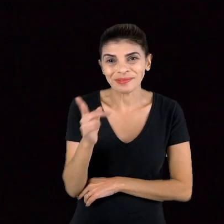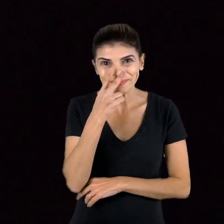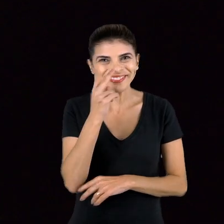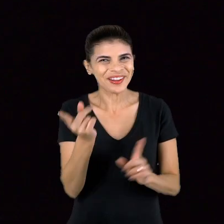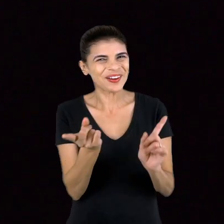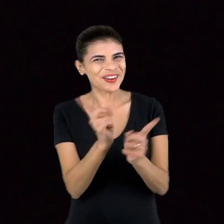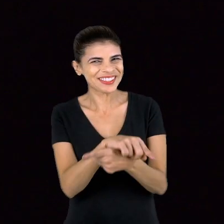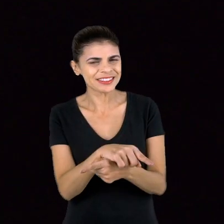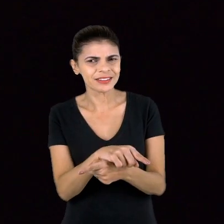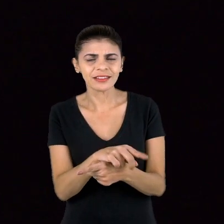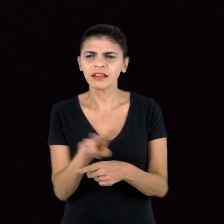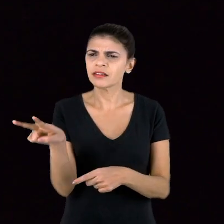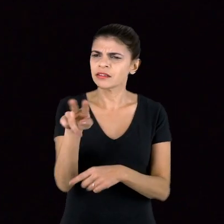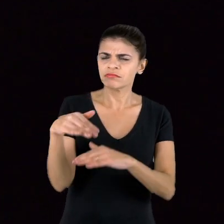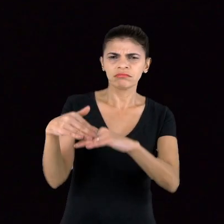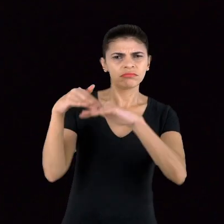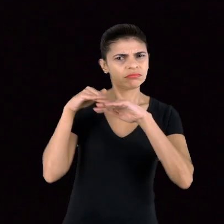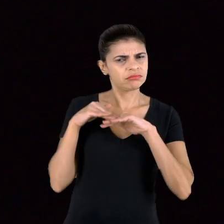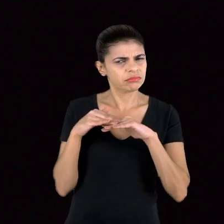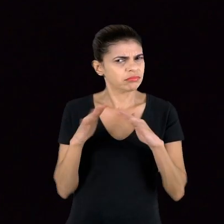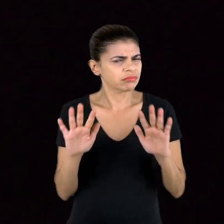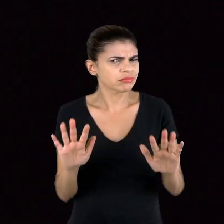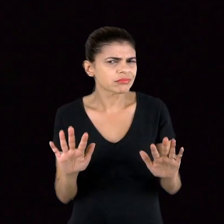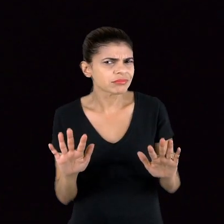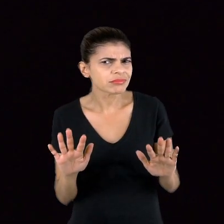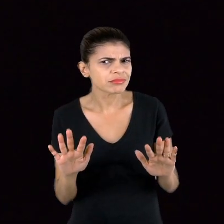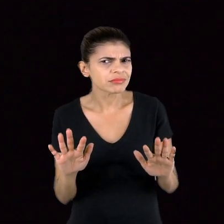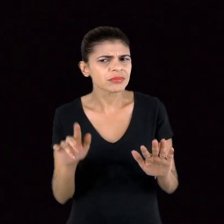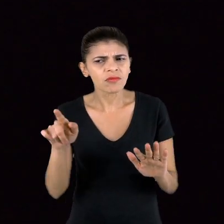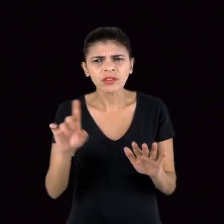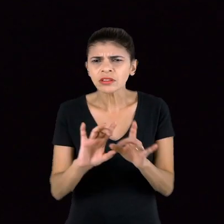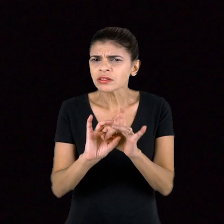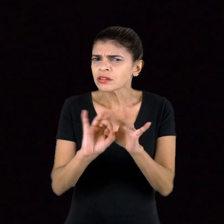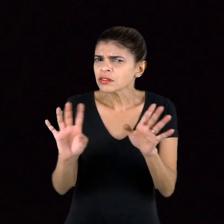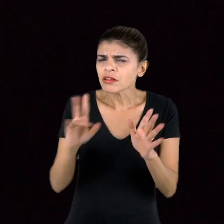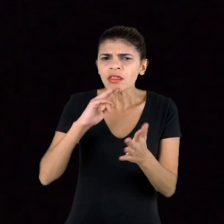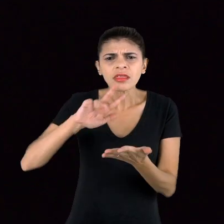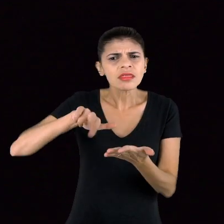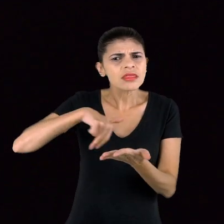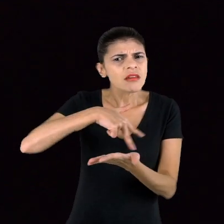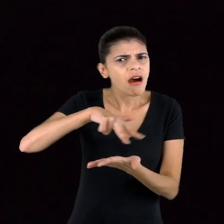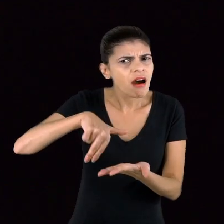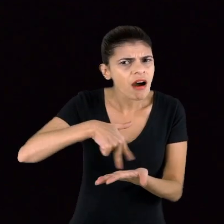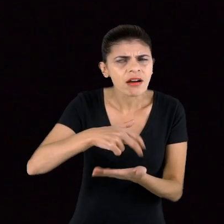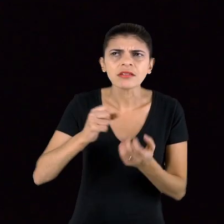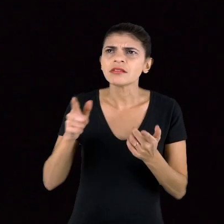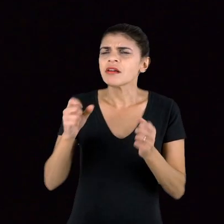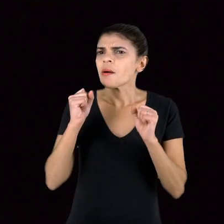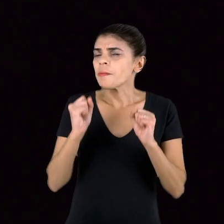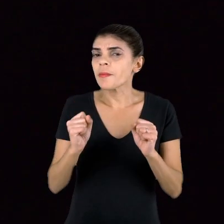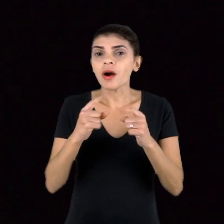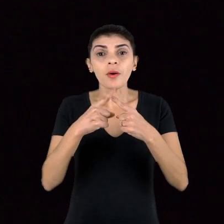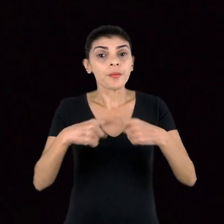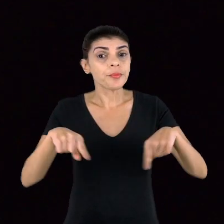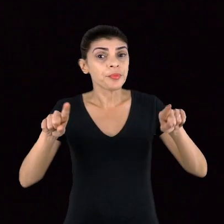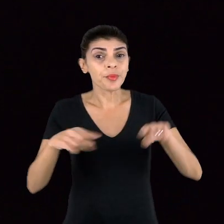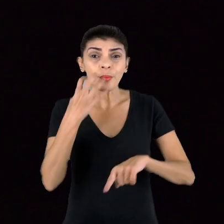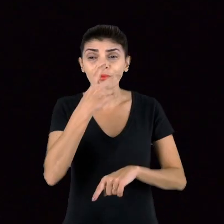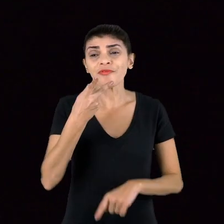Porque eles falaram: "Você pode fazer dança, né? "Música, que você falou o tempo todo que queria fazer,